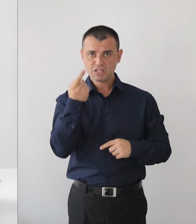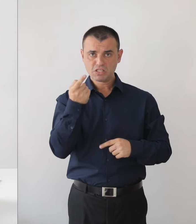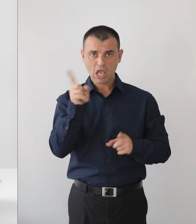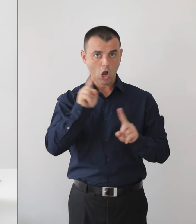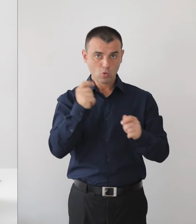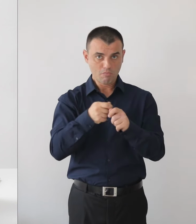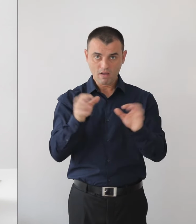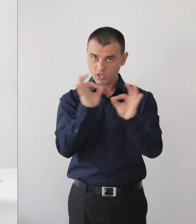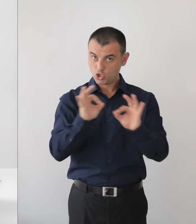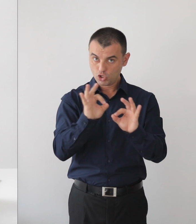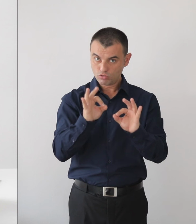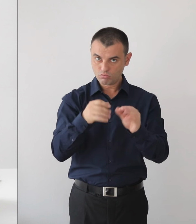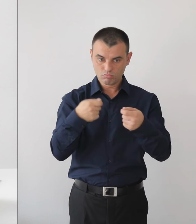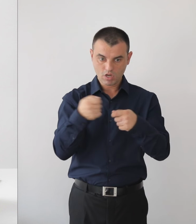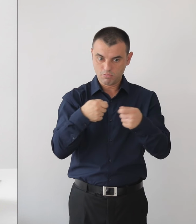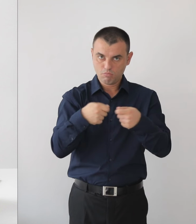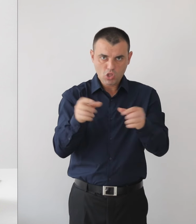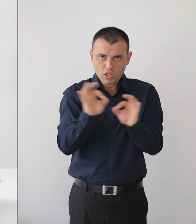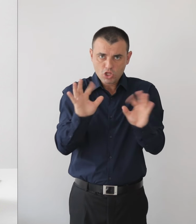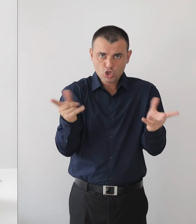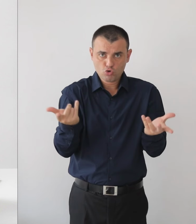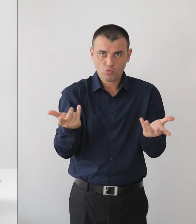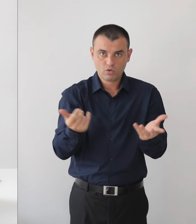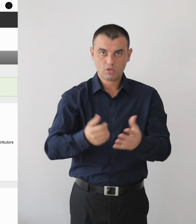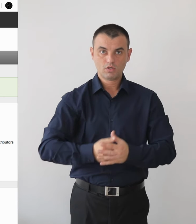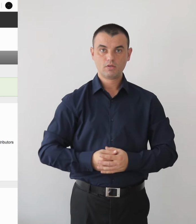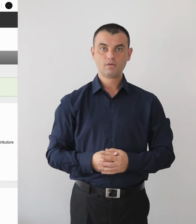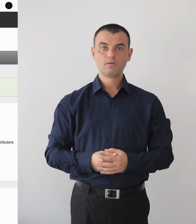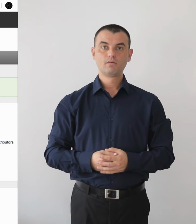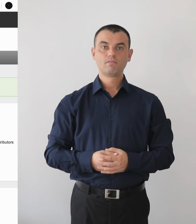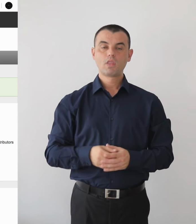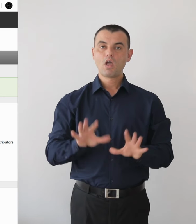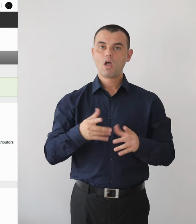имайте го в ума си, че ако не направите нищо, няма да продадете нищо!